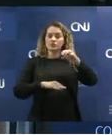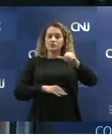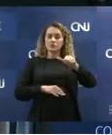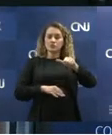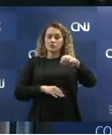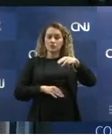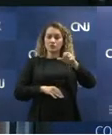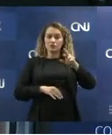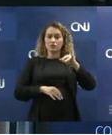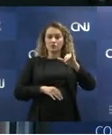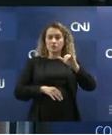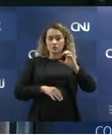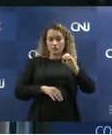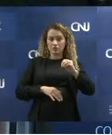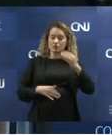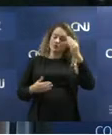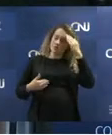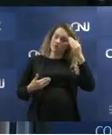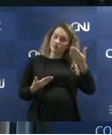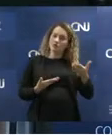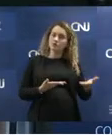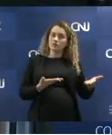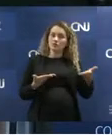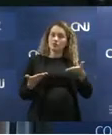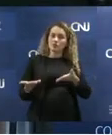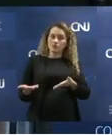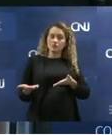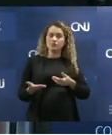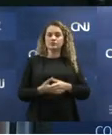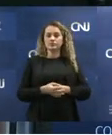Muito obrigado pela gentileza de todas as vezes